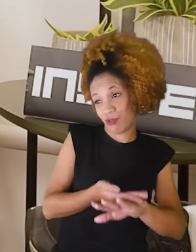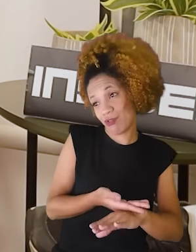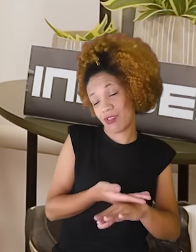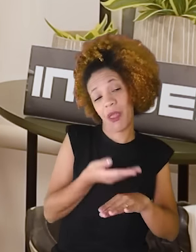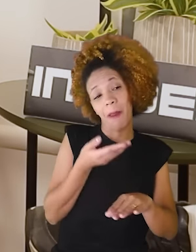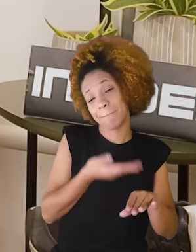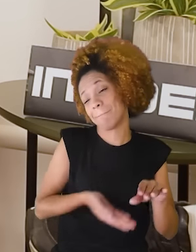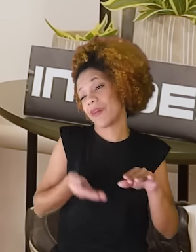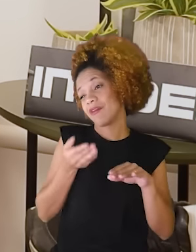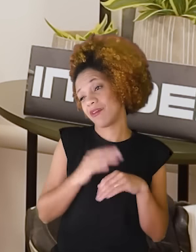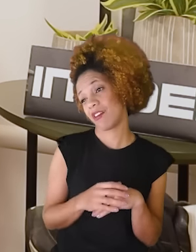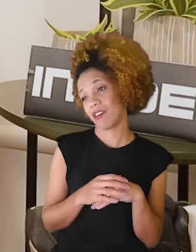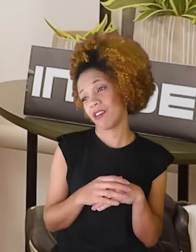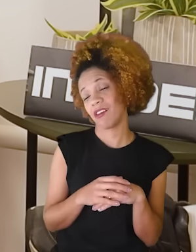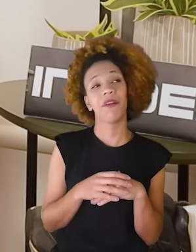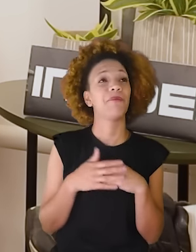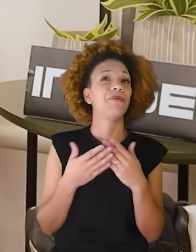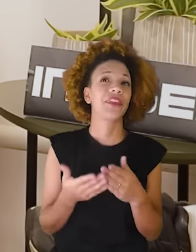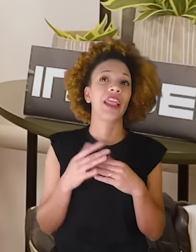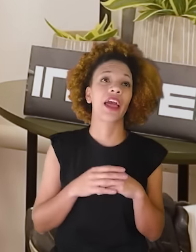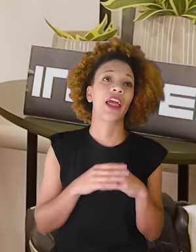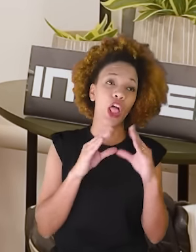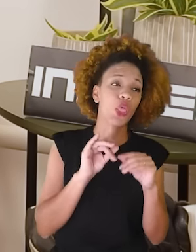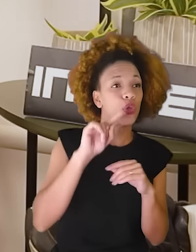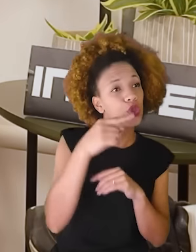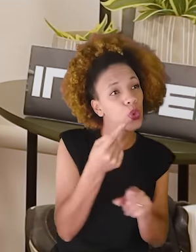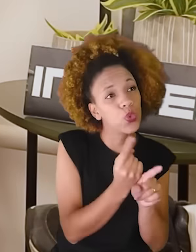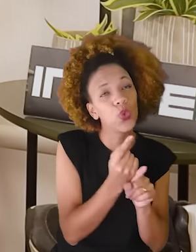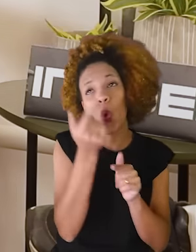que você vai acordar de ressaca aí a noite aí aí de noite você vai conhecer outra pessoa você bebe